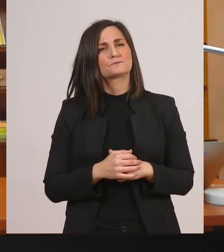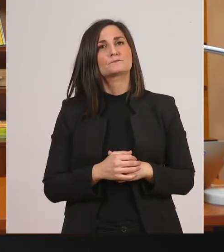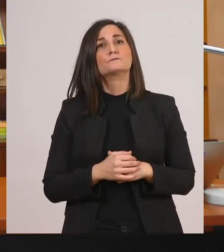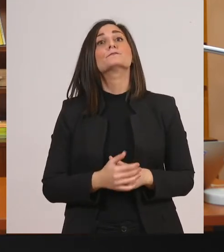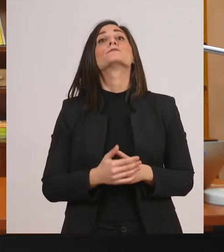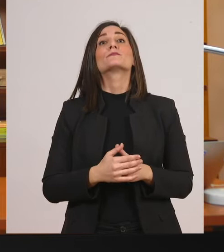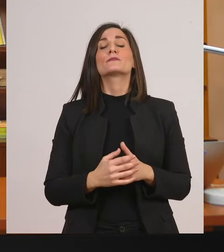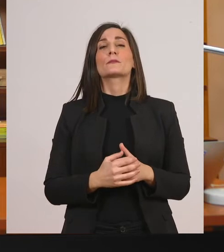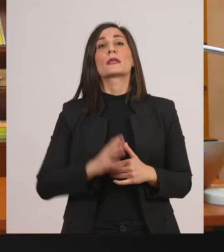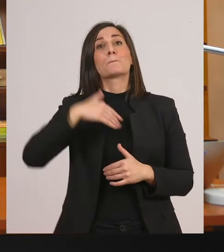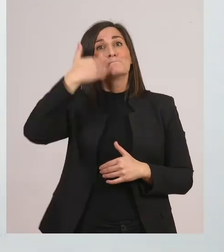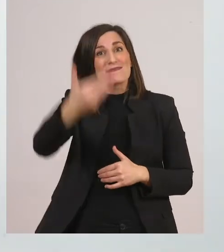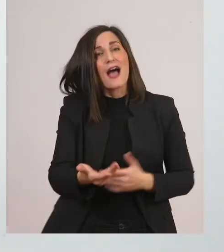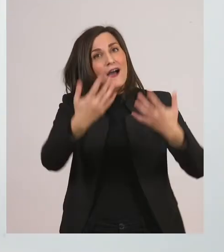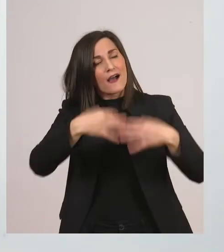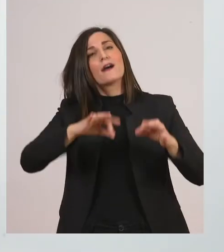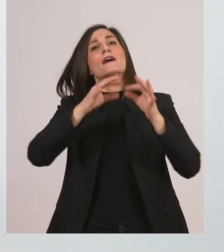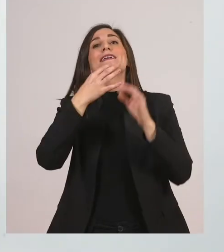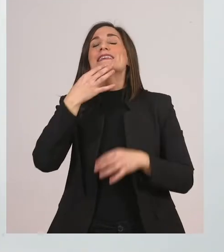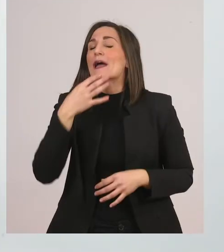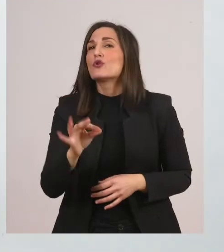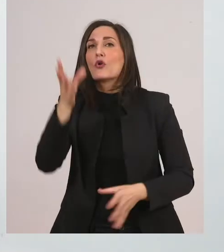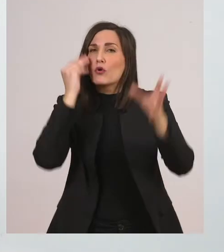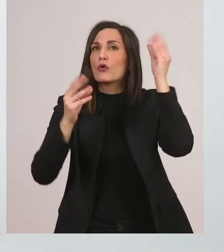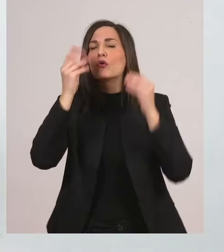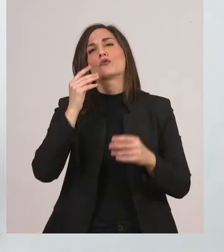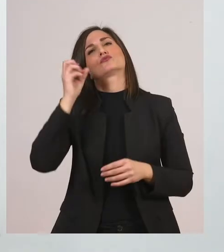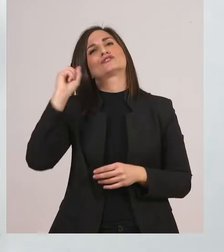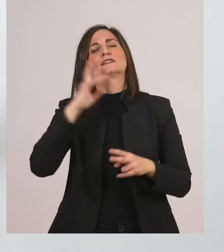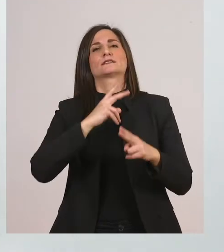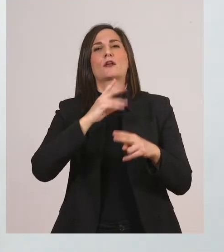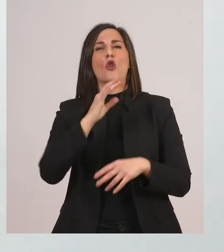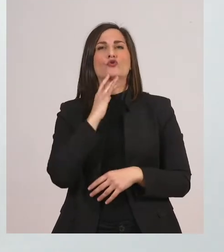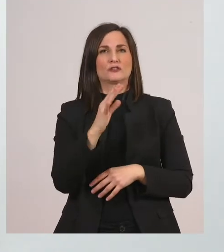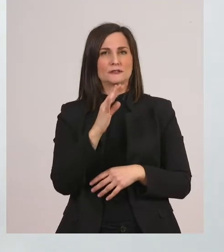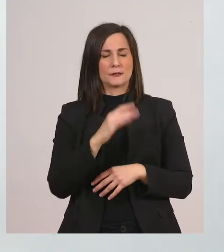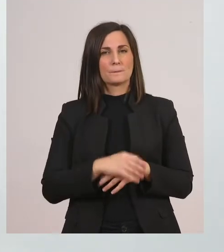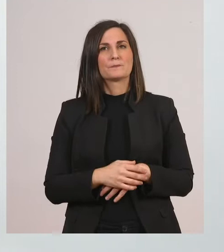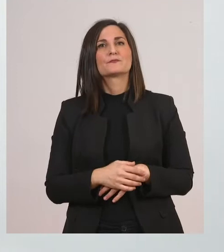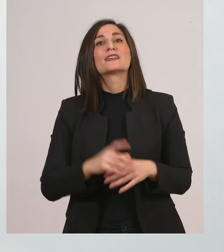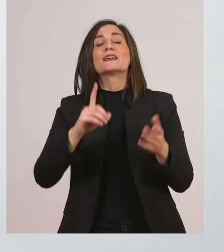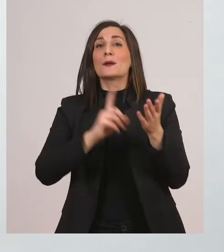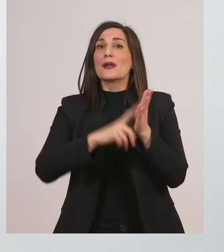θα αρχίσουμε να εξηγούμε γιατί είναι σημαντικό να μαθαίνουμε ξένες γλώσσες. Πρέπει να δούμε διάφορα επίπεδα τα οποία πρέπει να γράψουμε στην έκθεσή μας,